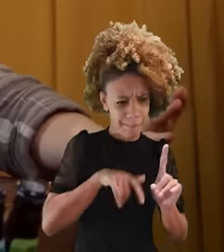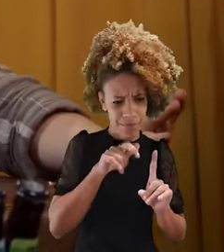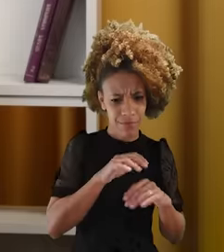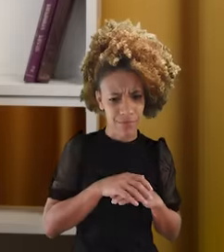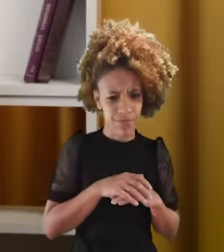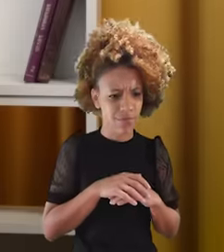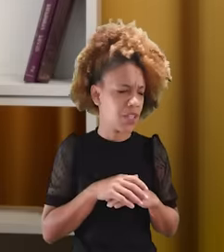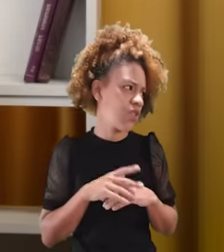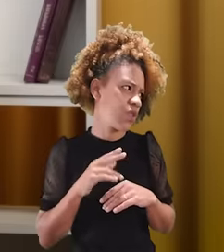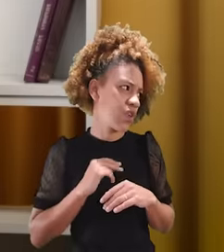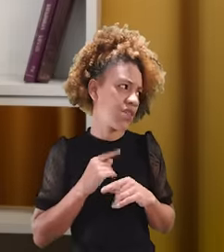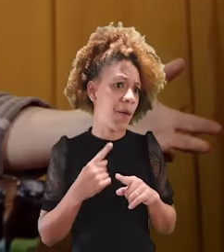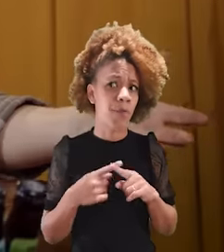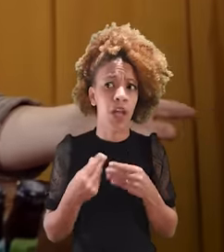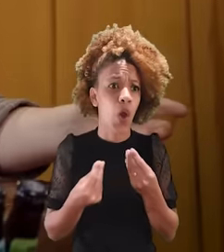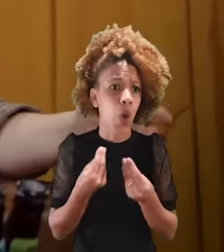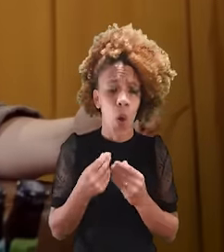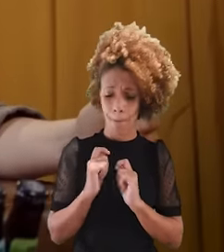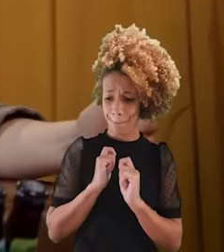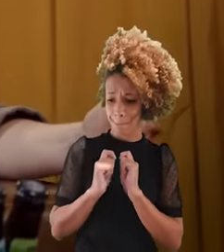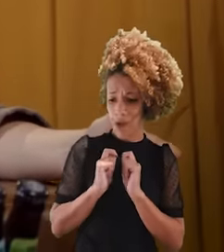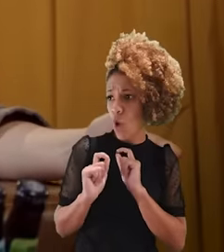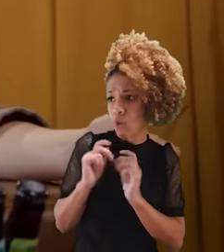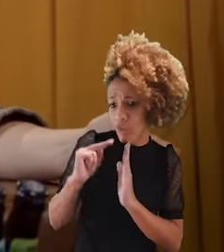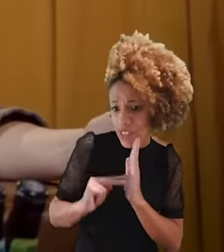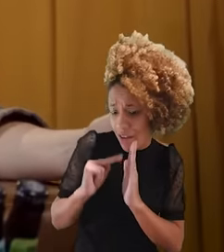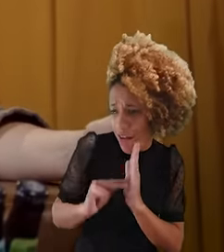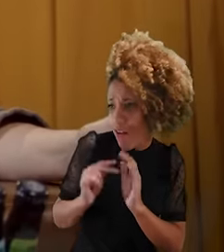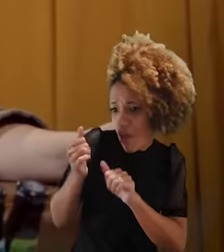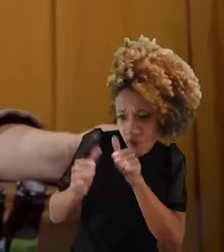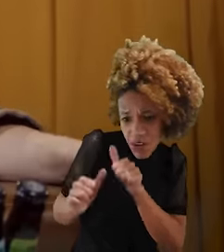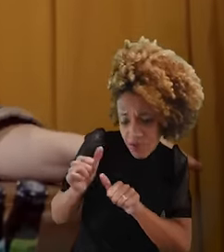como ele imprime Porque como ele imprime é o que que você consegue ler daquilo o que que ele acha